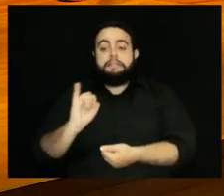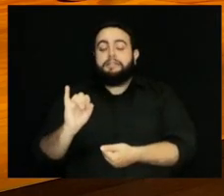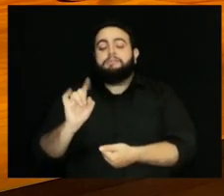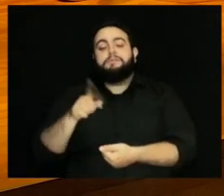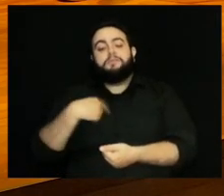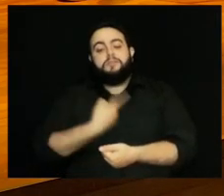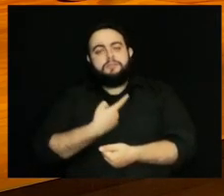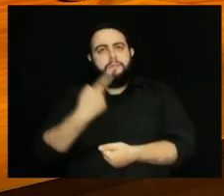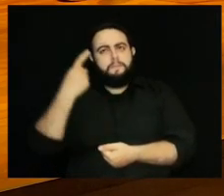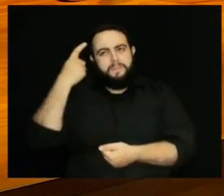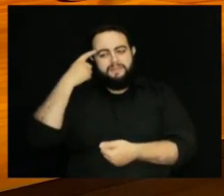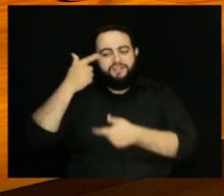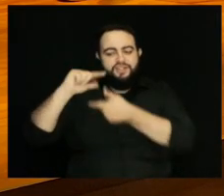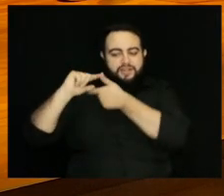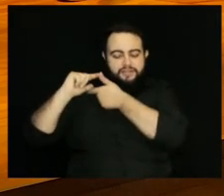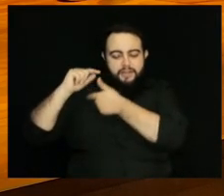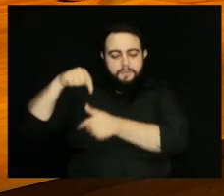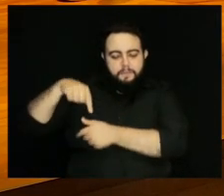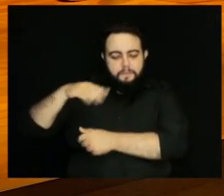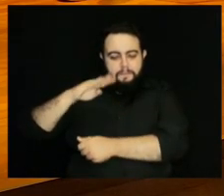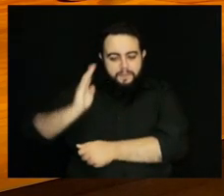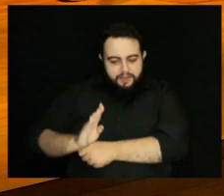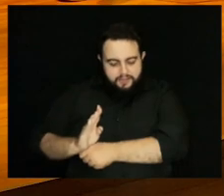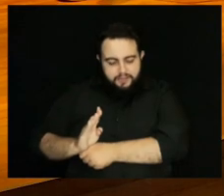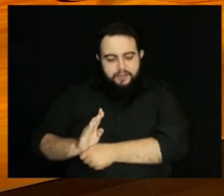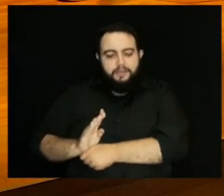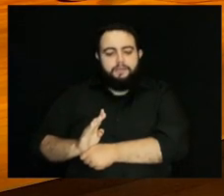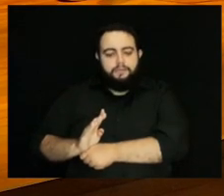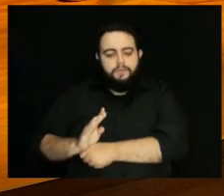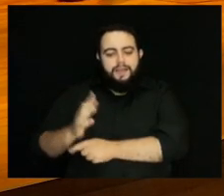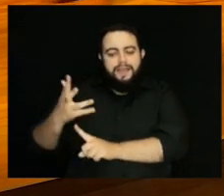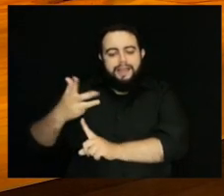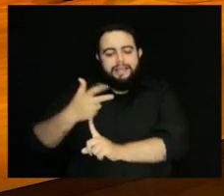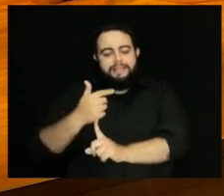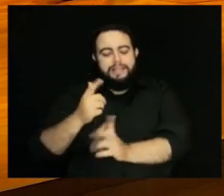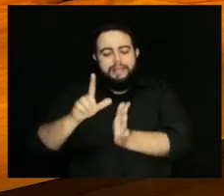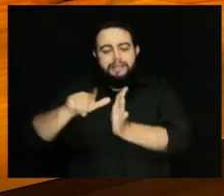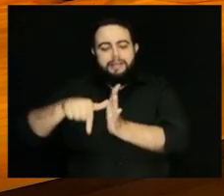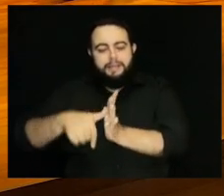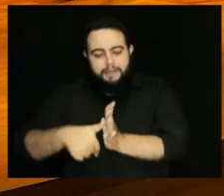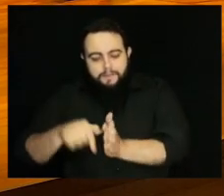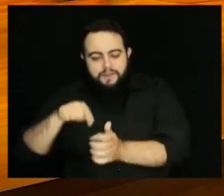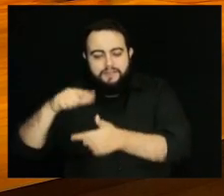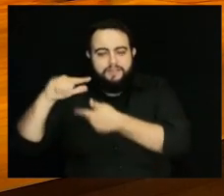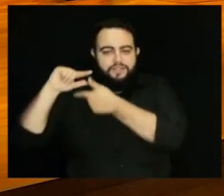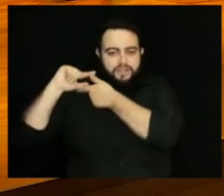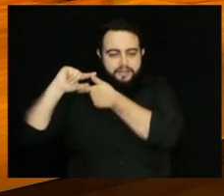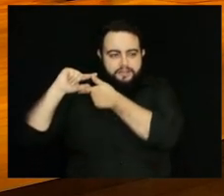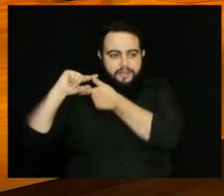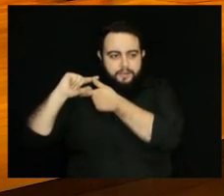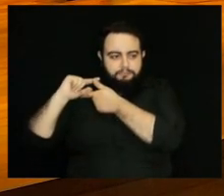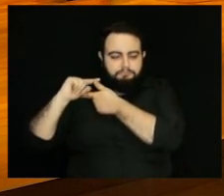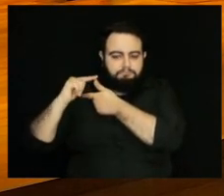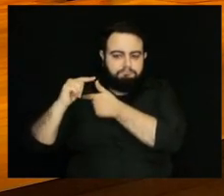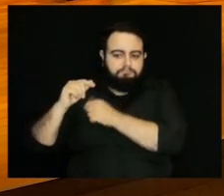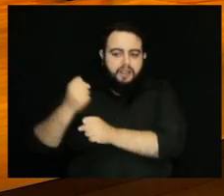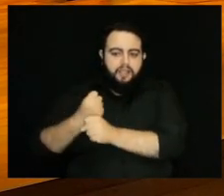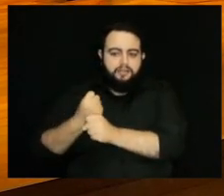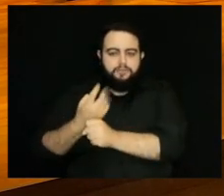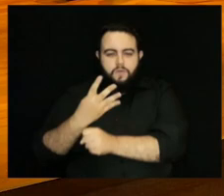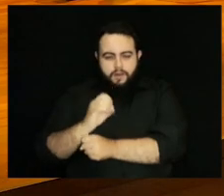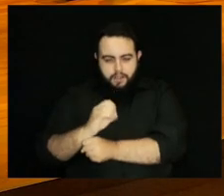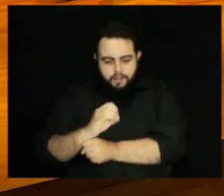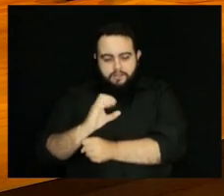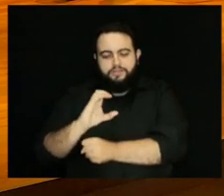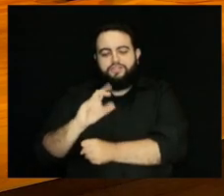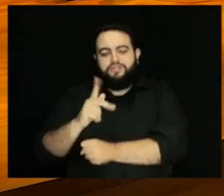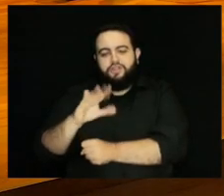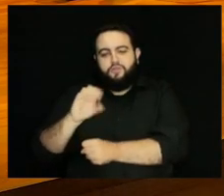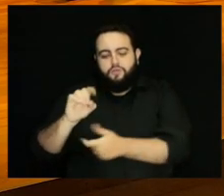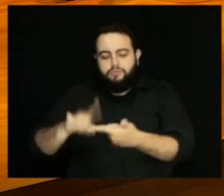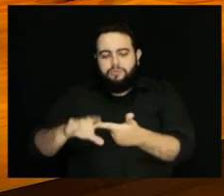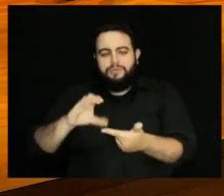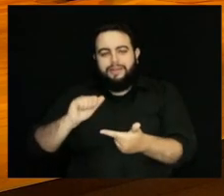Brasil, entre os artistas surgidos depois sensação lá dos anos 40, Chico, Caetano, Gil MIlton Nascimento;